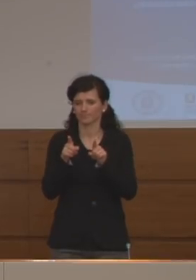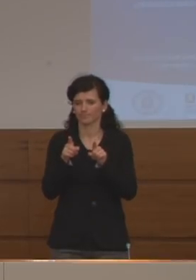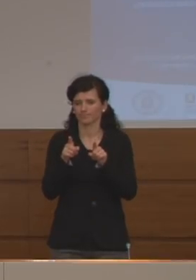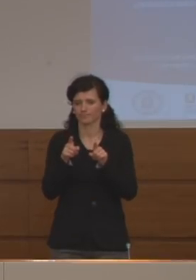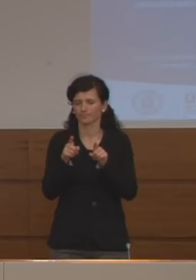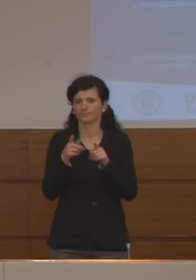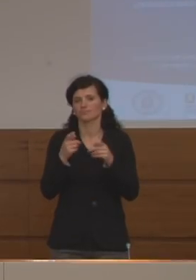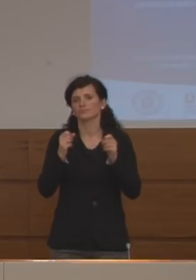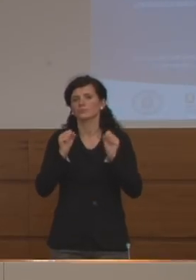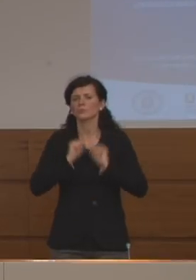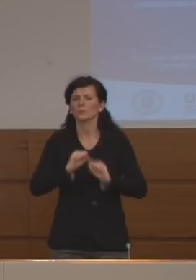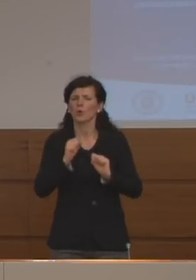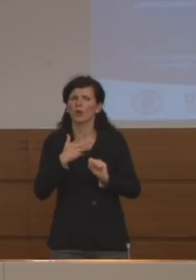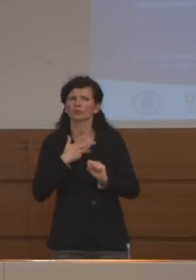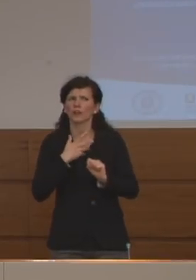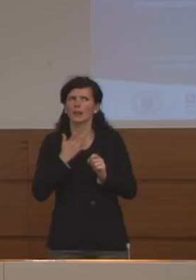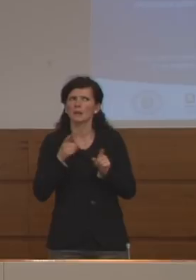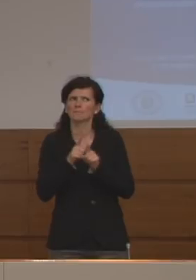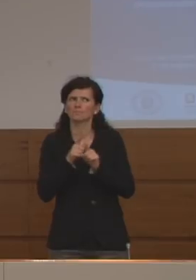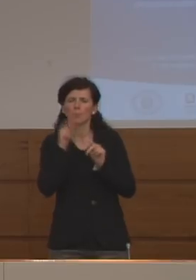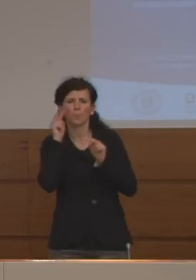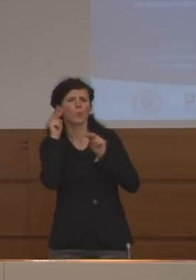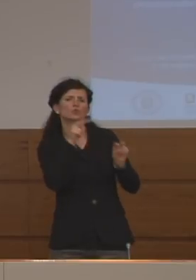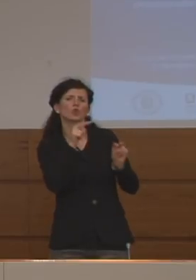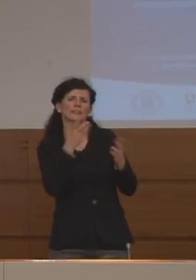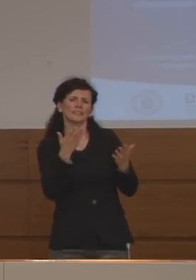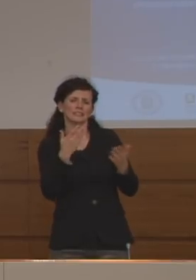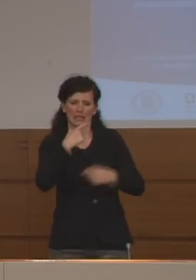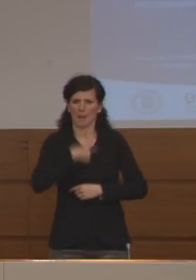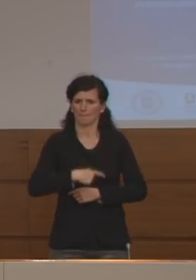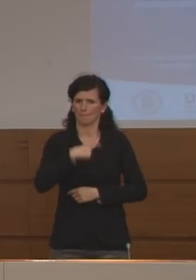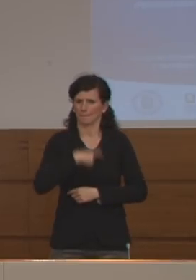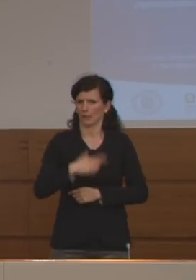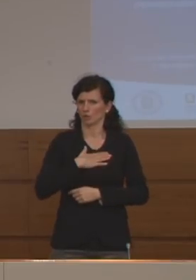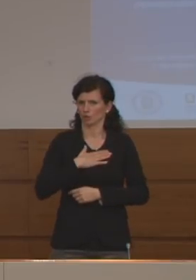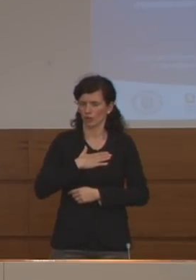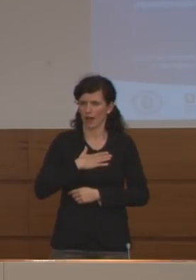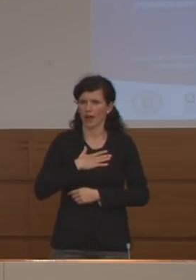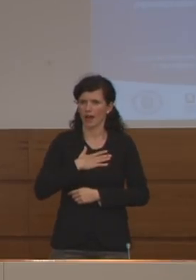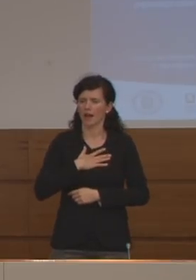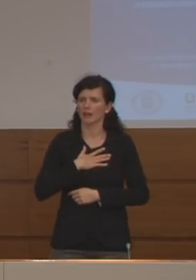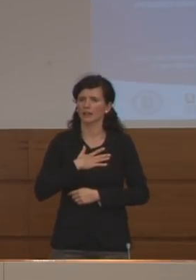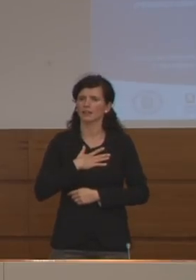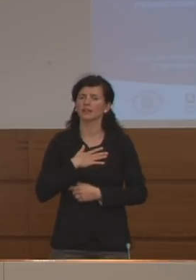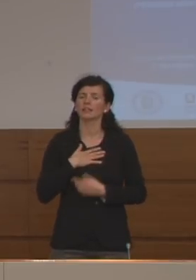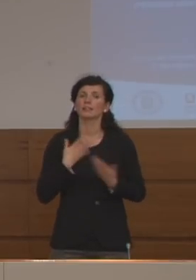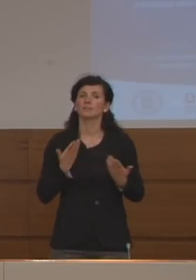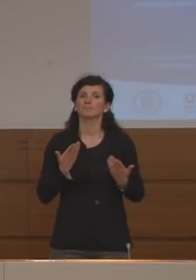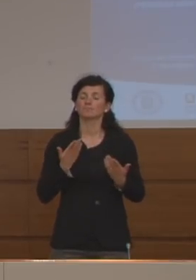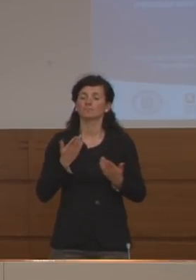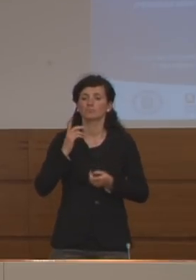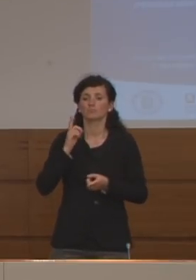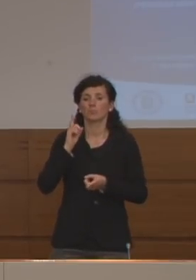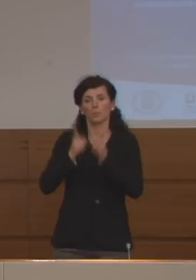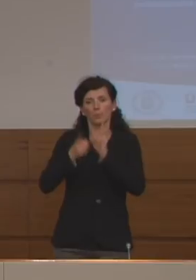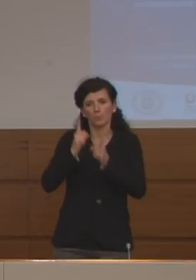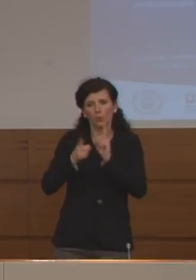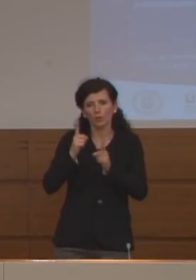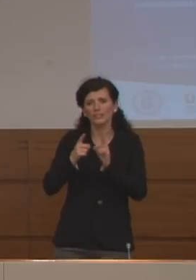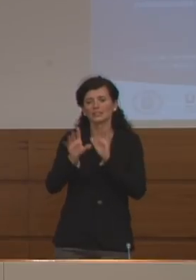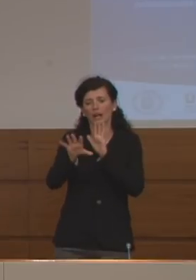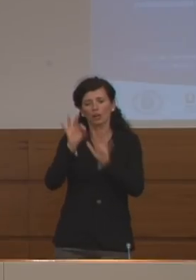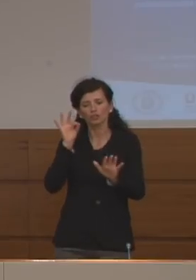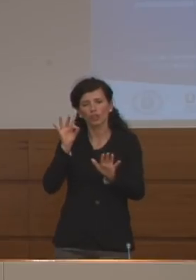largamente personale, credo che le politiche che verranno scelte dal